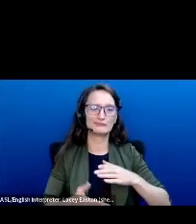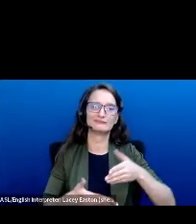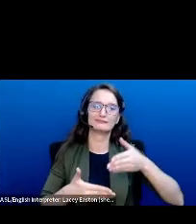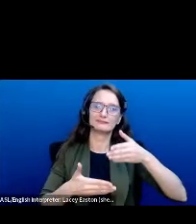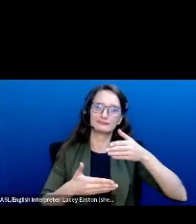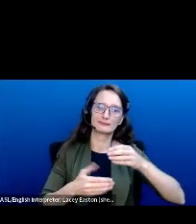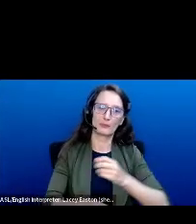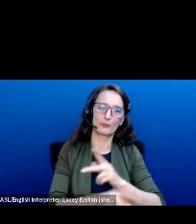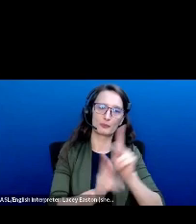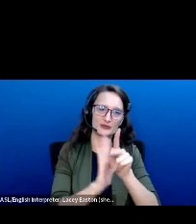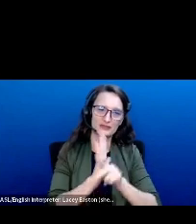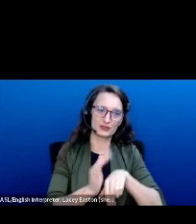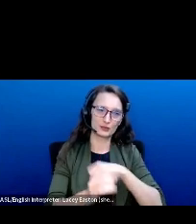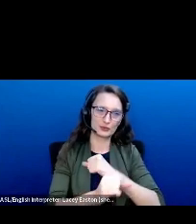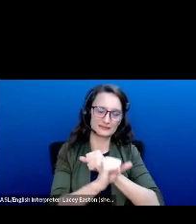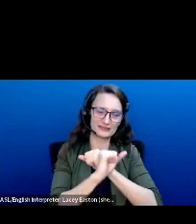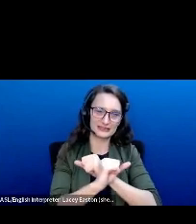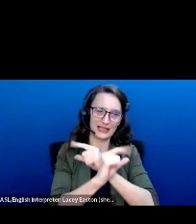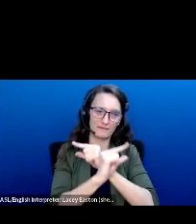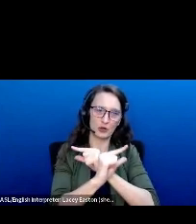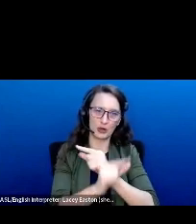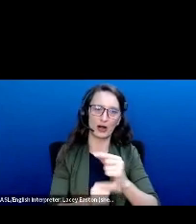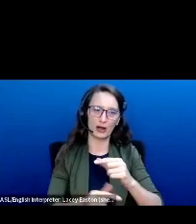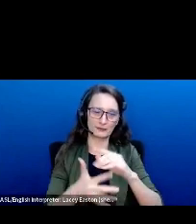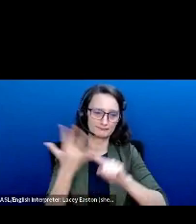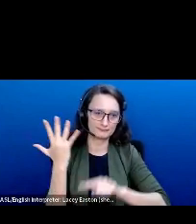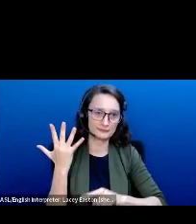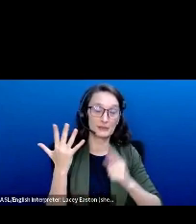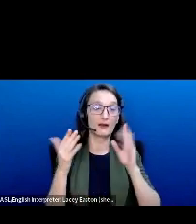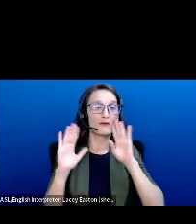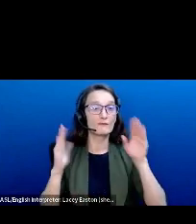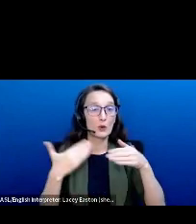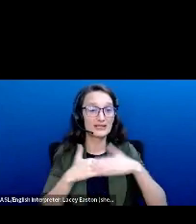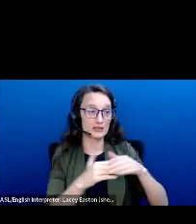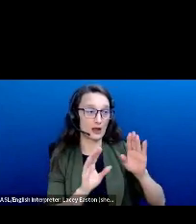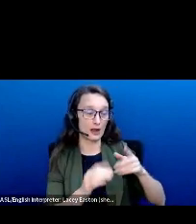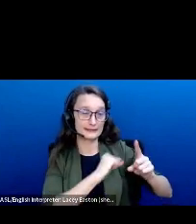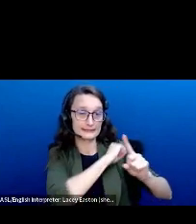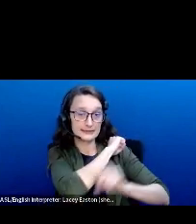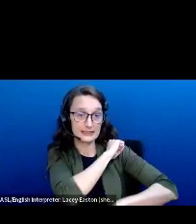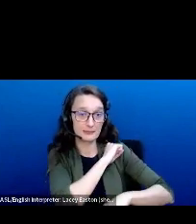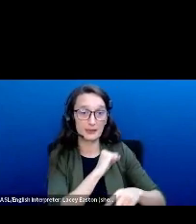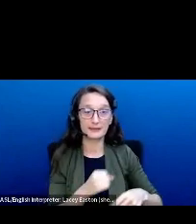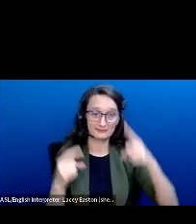centrándonos sobre la disciplina estudiantil, la resolución de desacuerdos y el